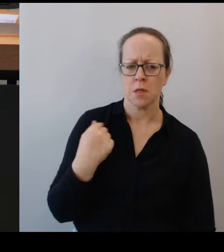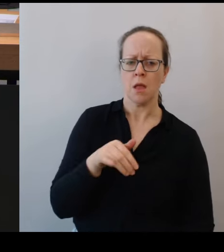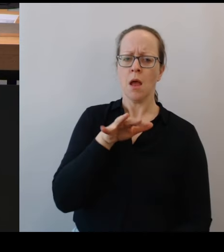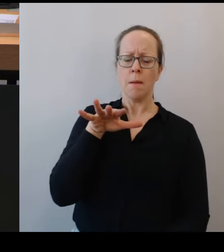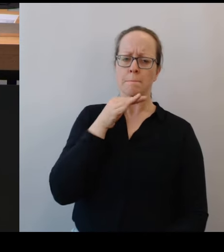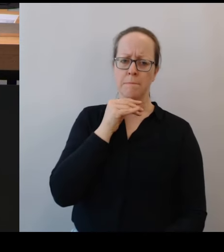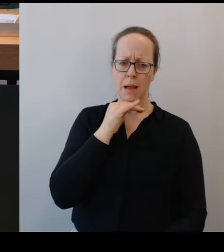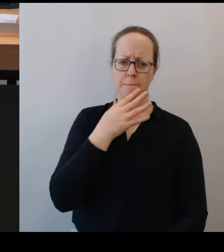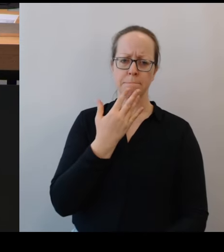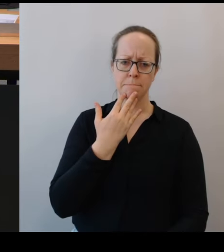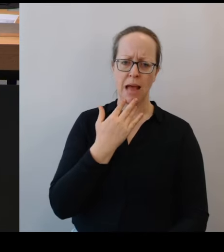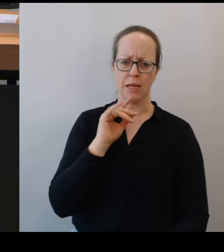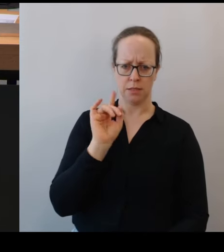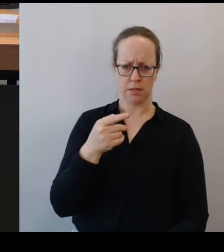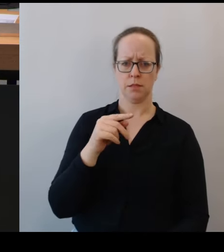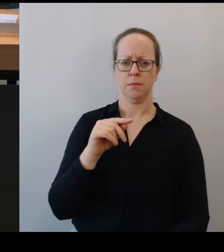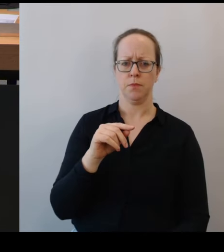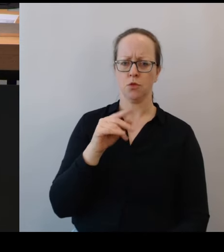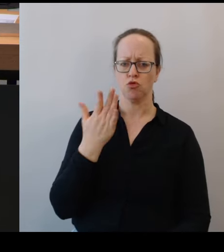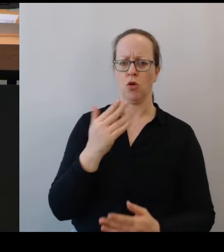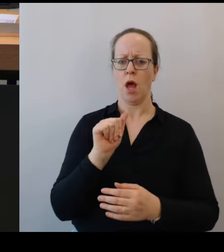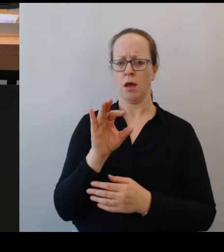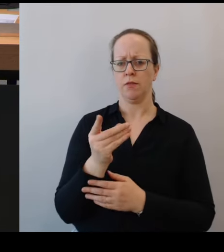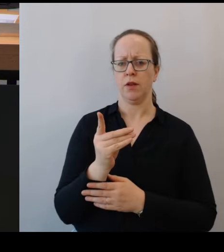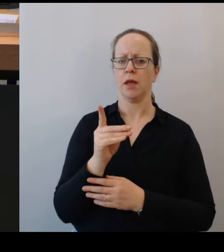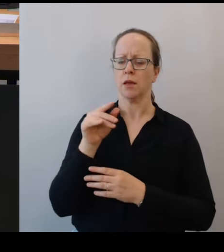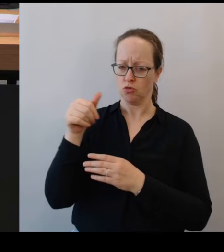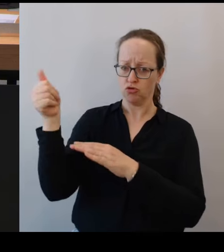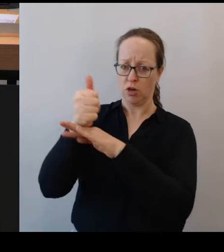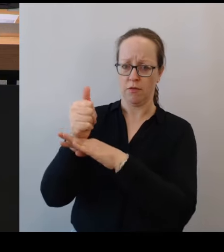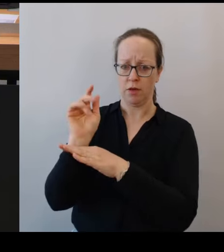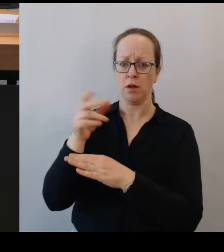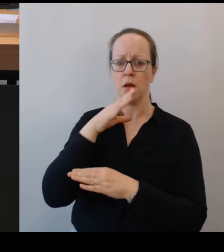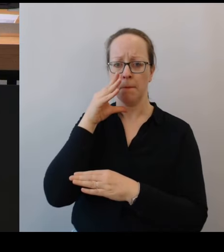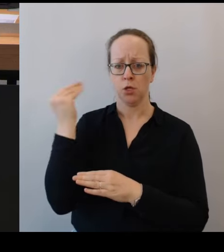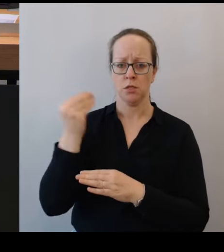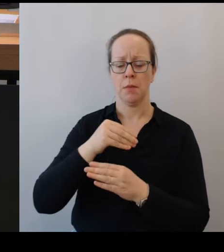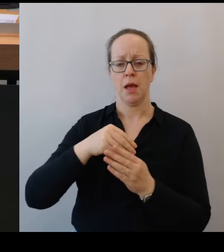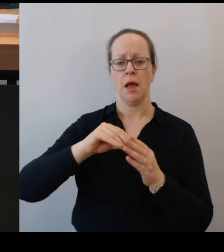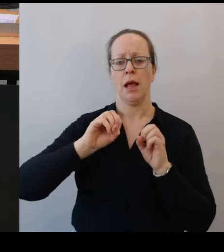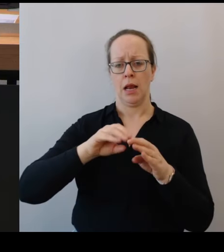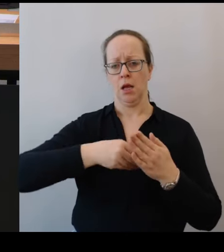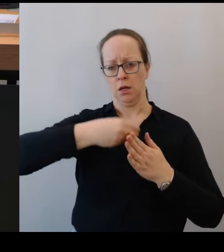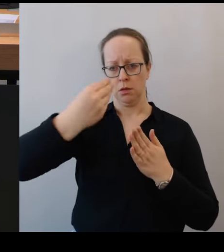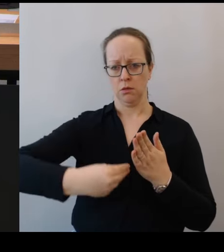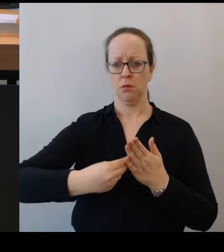Sie auf Fotos und fordern Remigrationsbeauftragte. Zwischen Sie und Herrn Höcke passt kein Blatt.